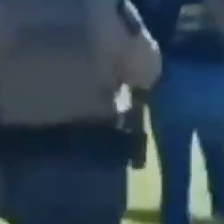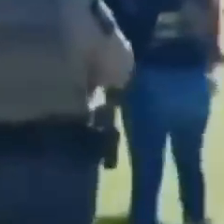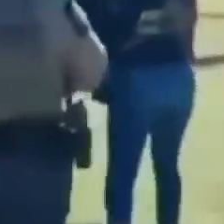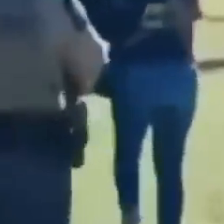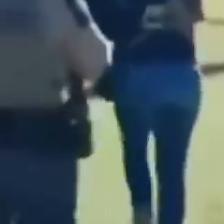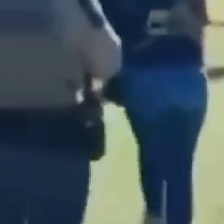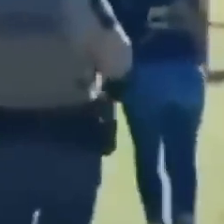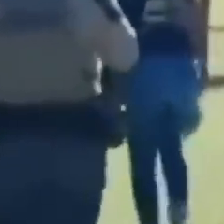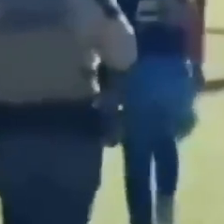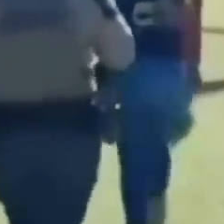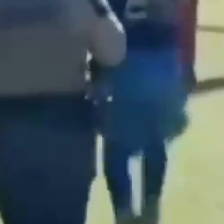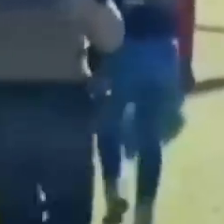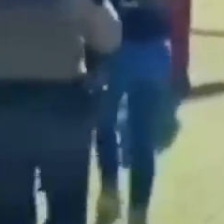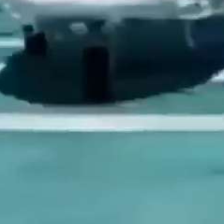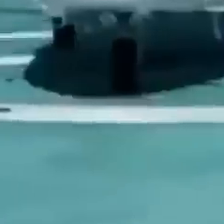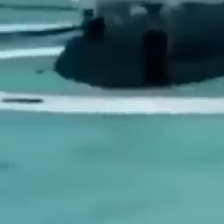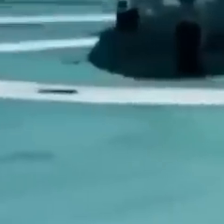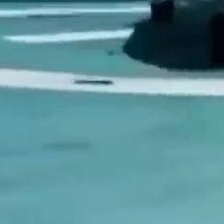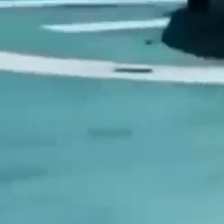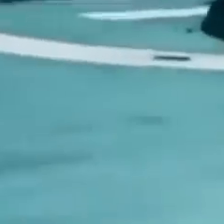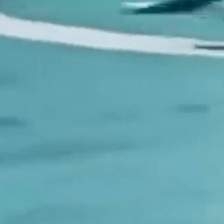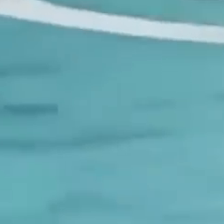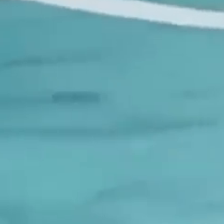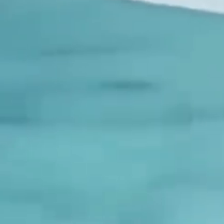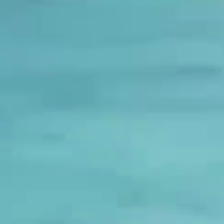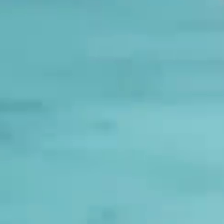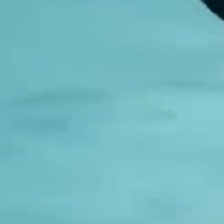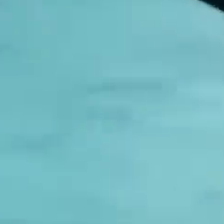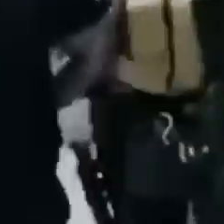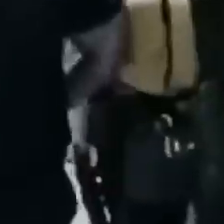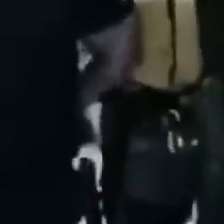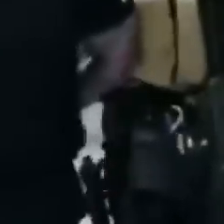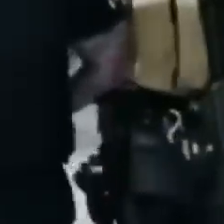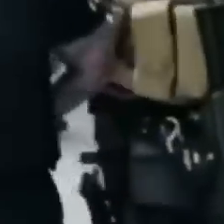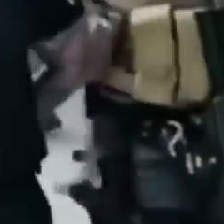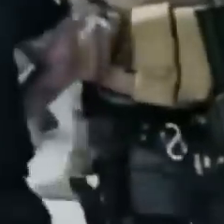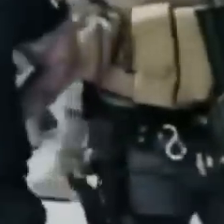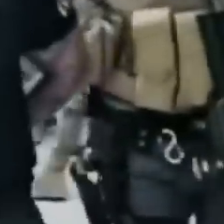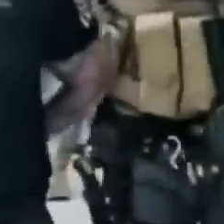en el Estado de México como parte del operativo Enjambre fueron detenidos 24 servidores públicos